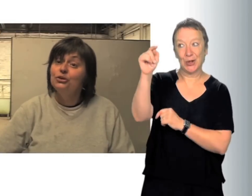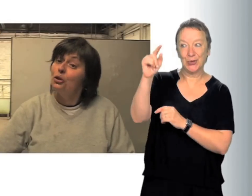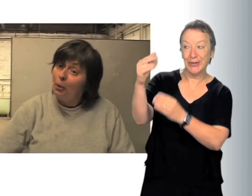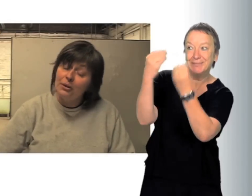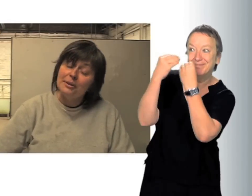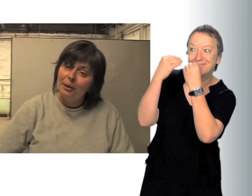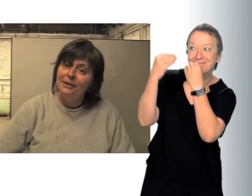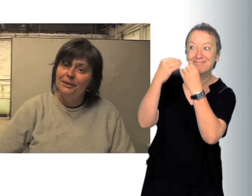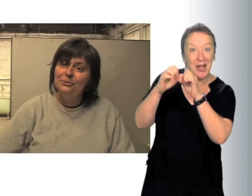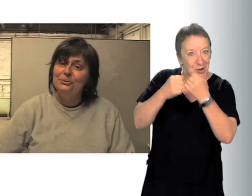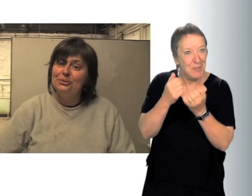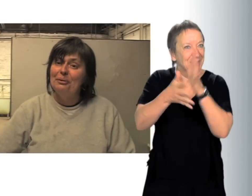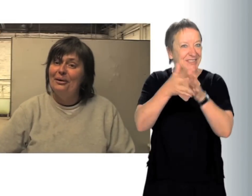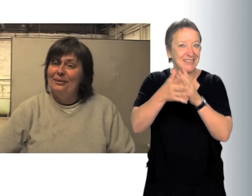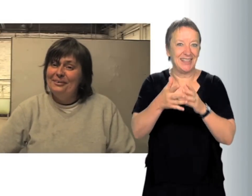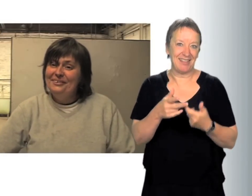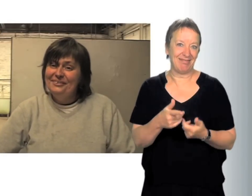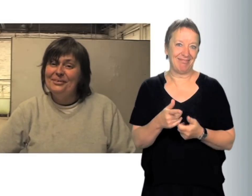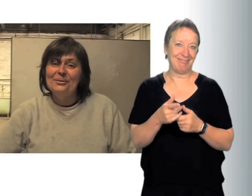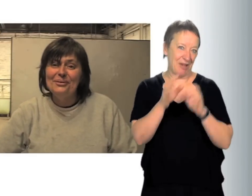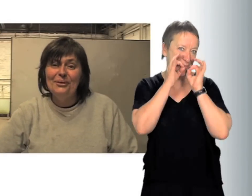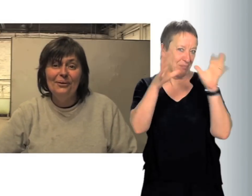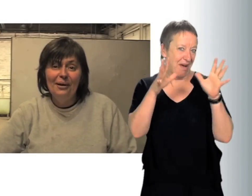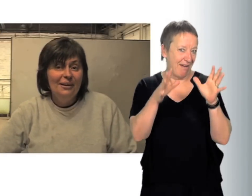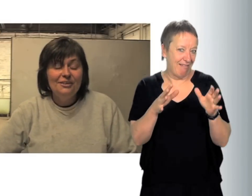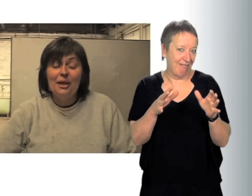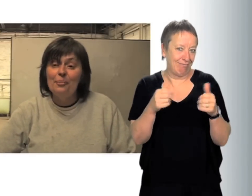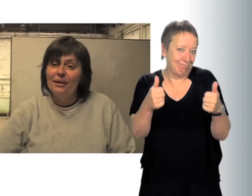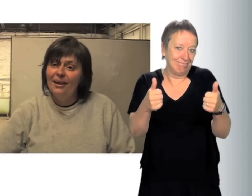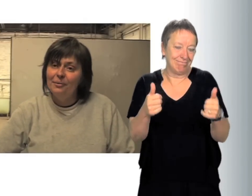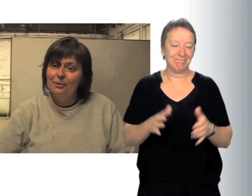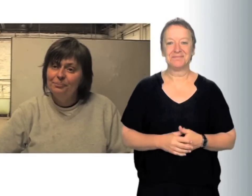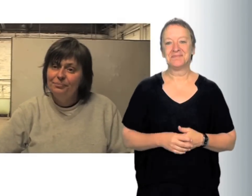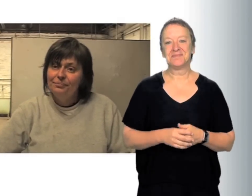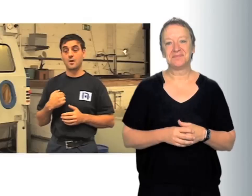Je commence à parler tout doucement. C'est impeccable.